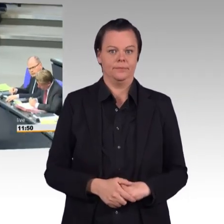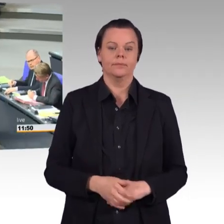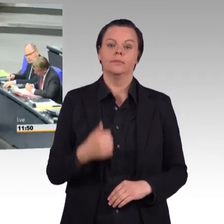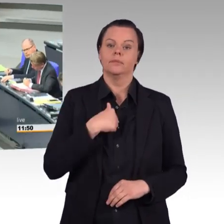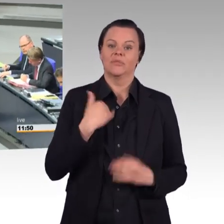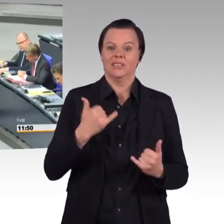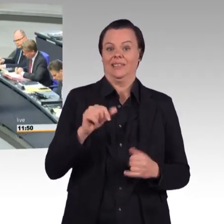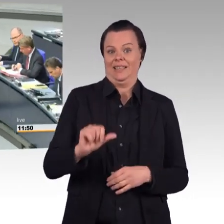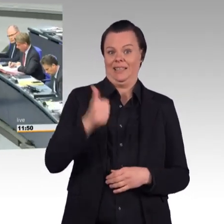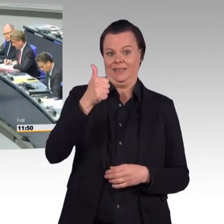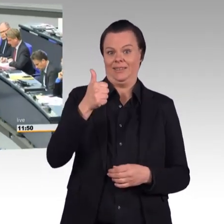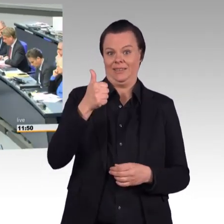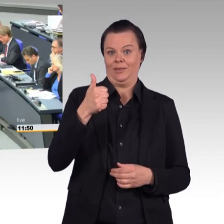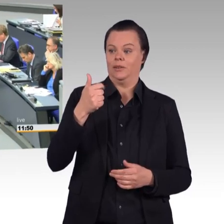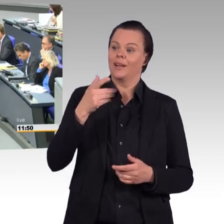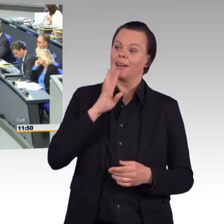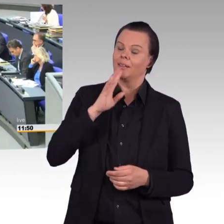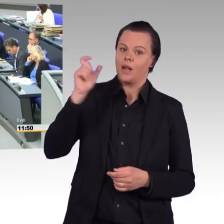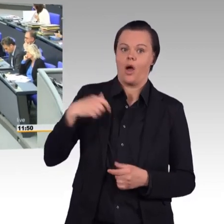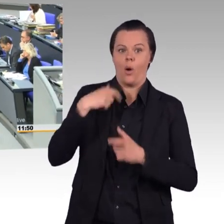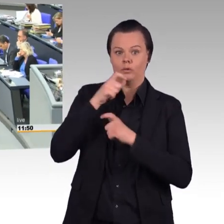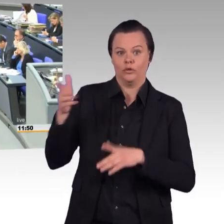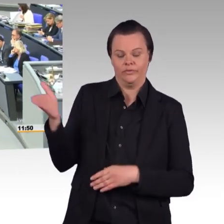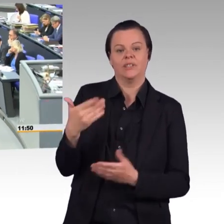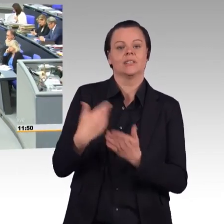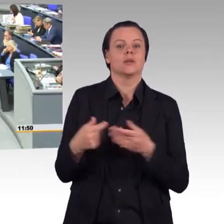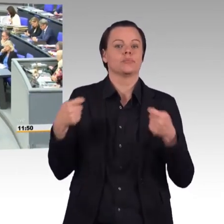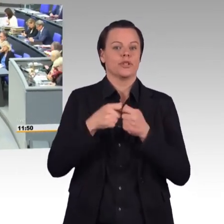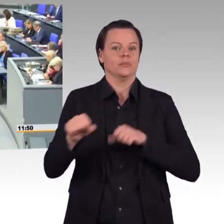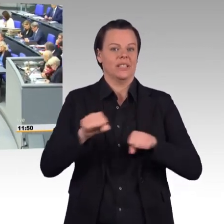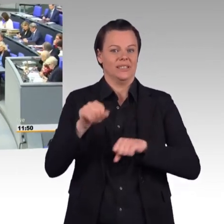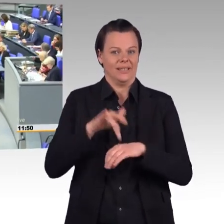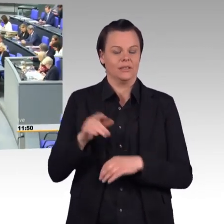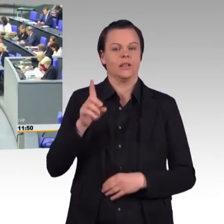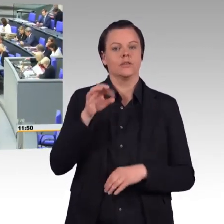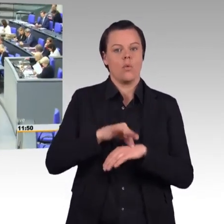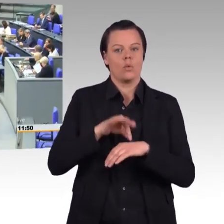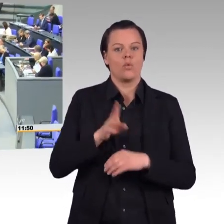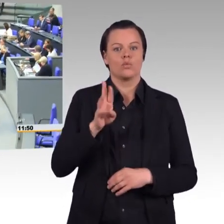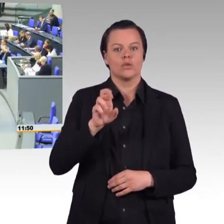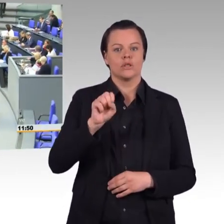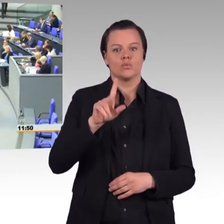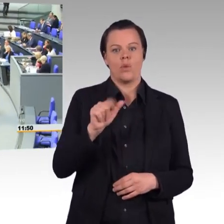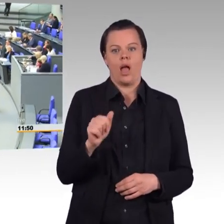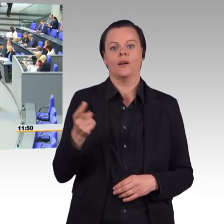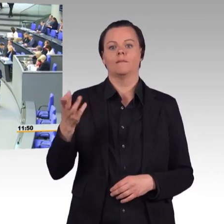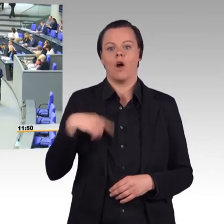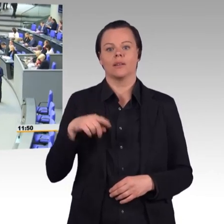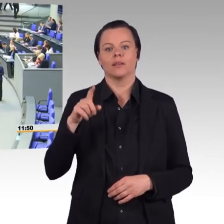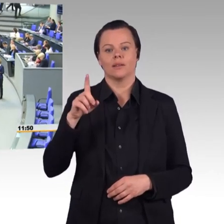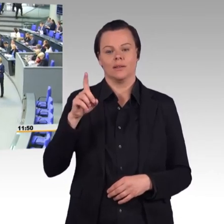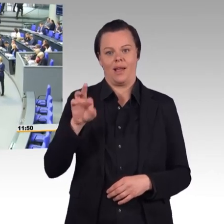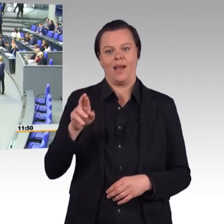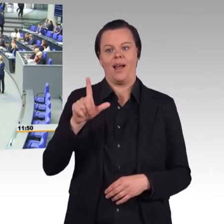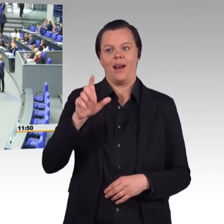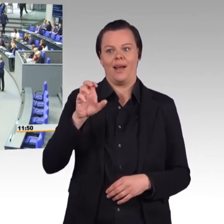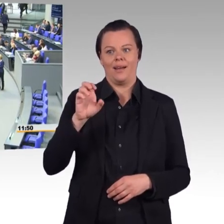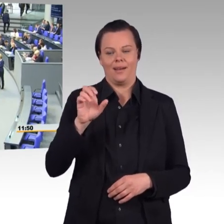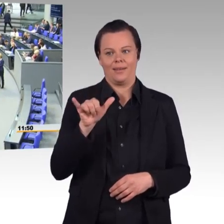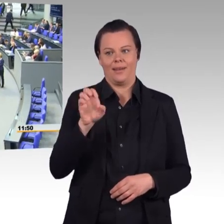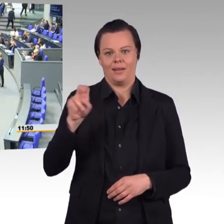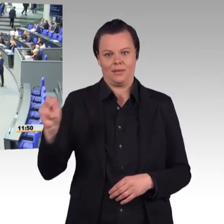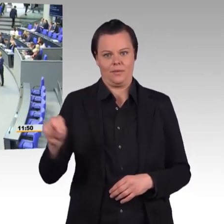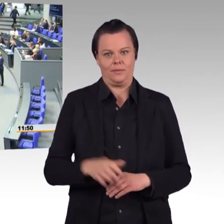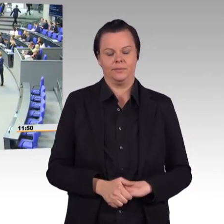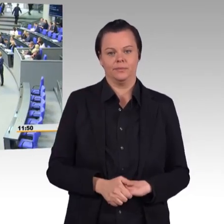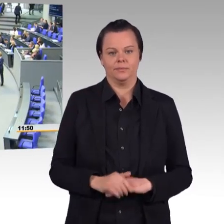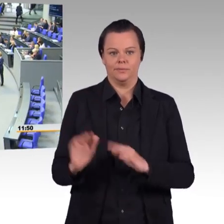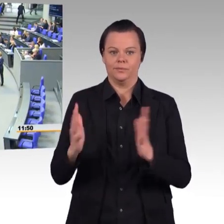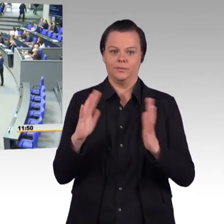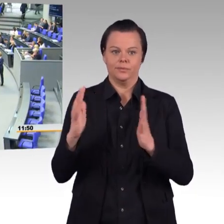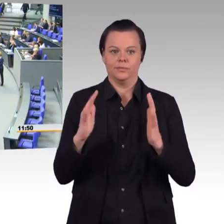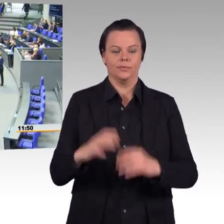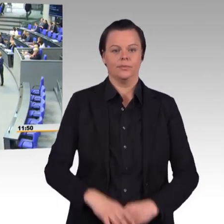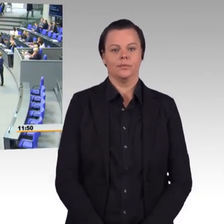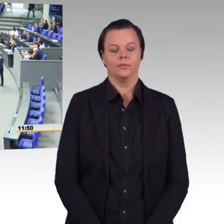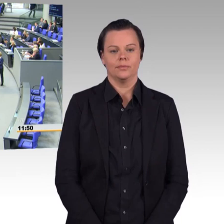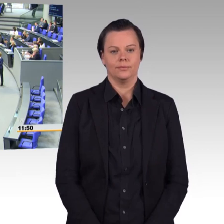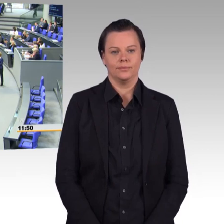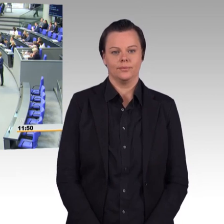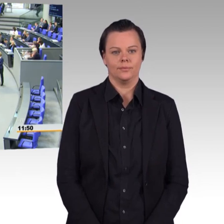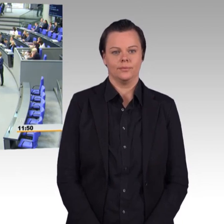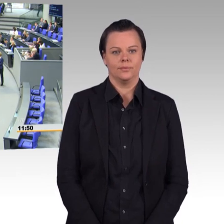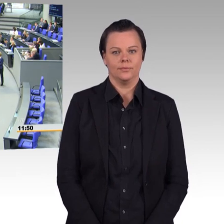(Beifall)